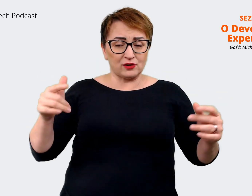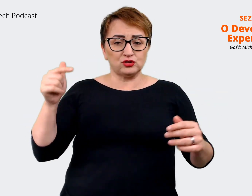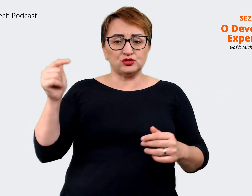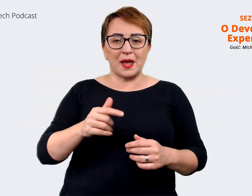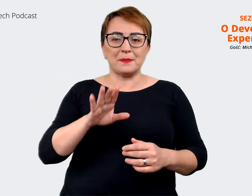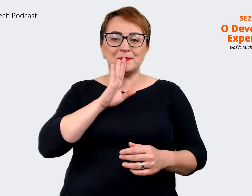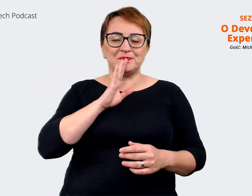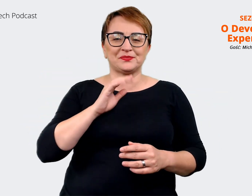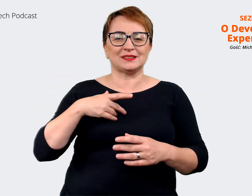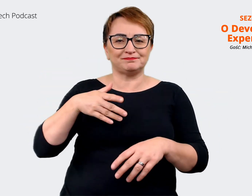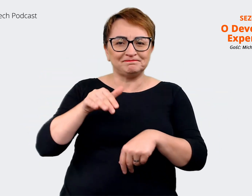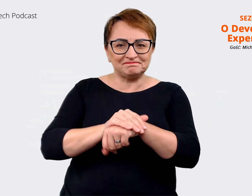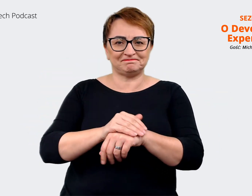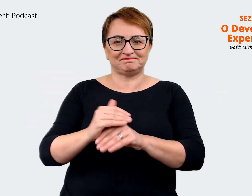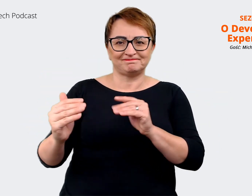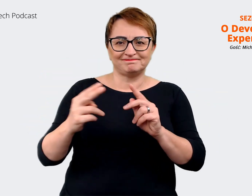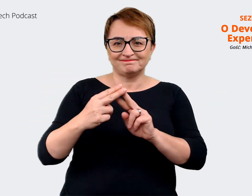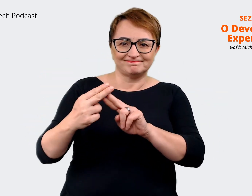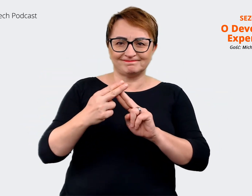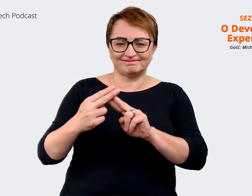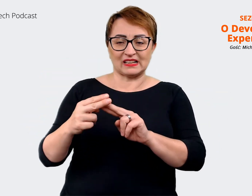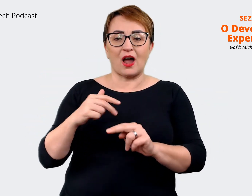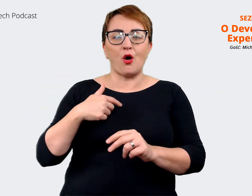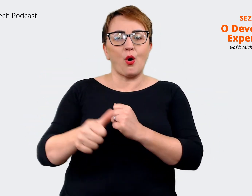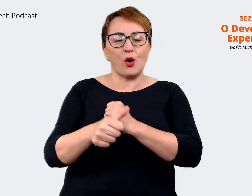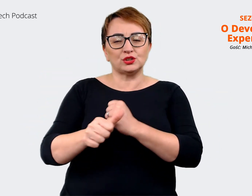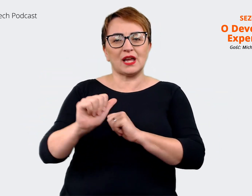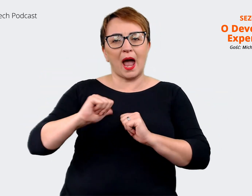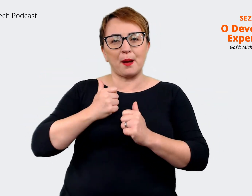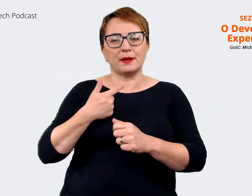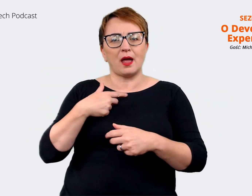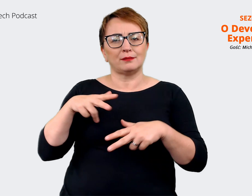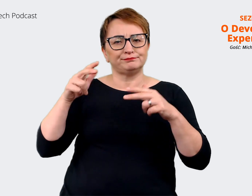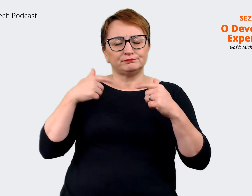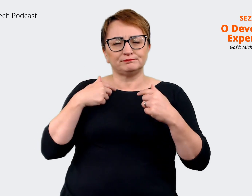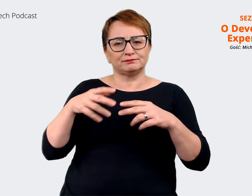tej skali trzeba iść na pewne kompromisy. I o to chodzi, żeby tych kompromisów było jak